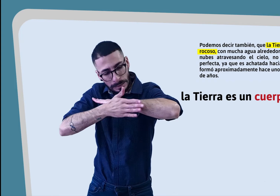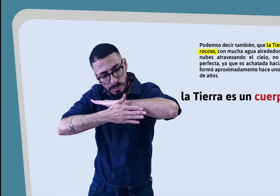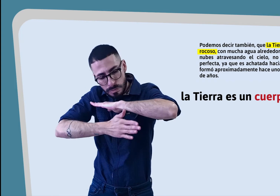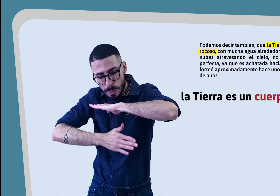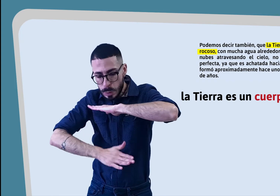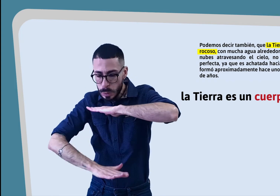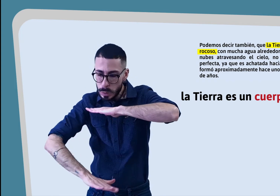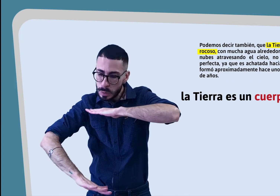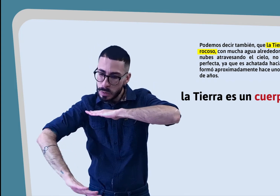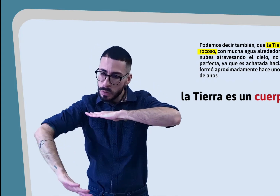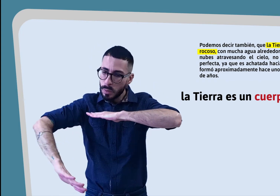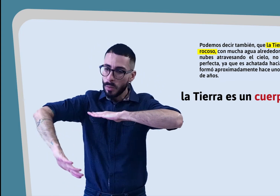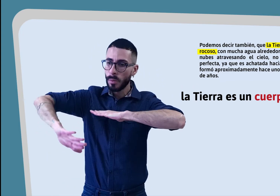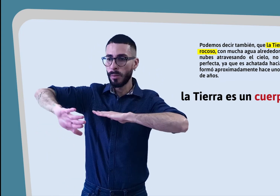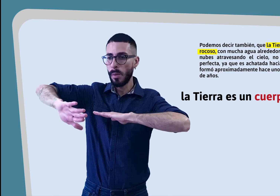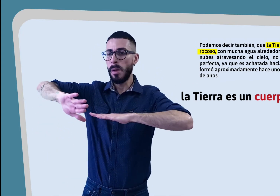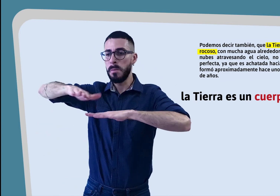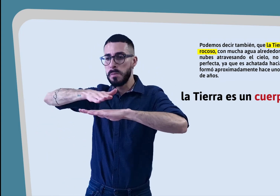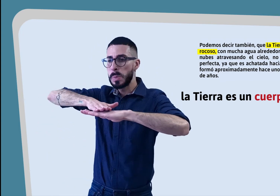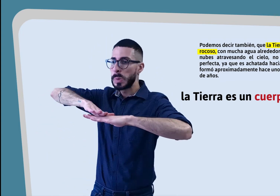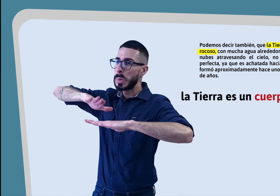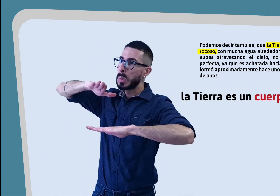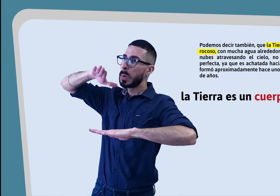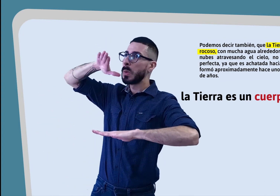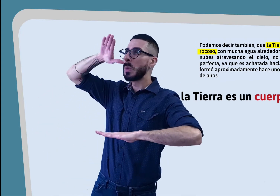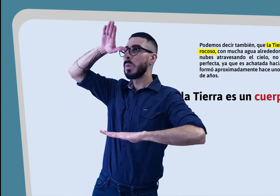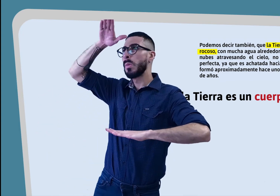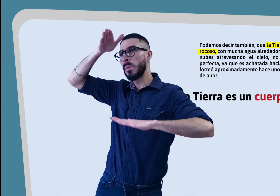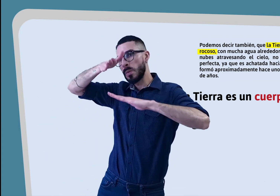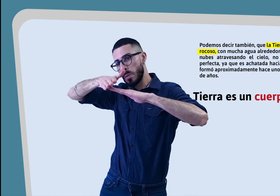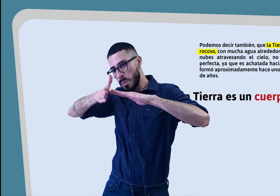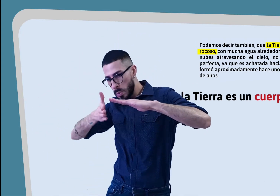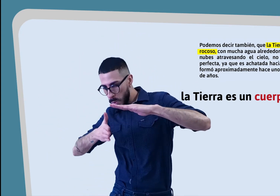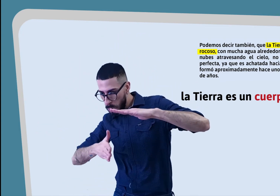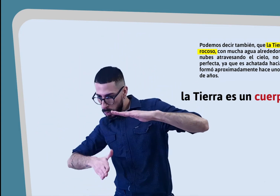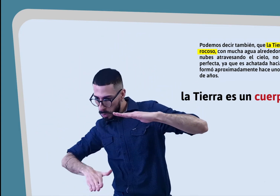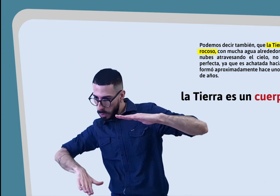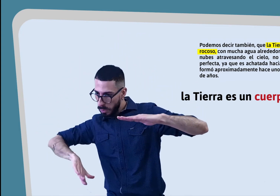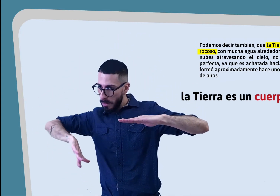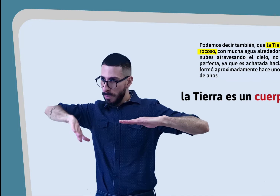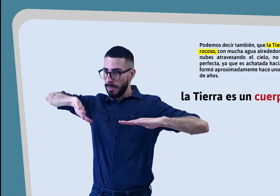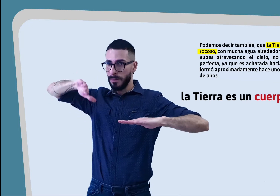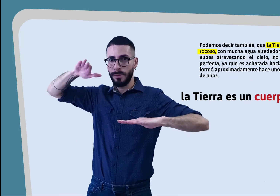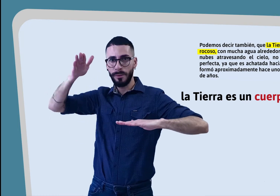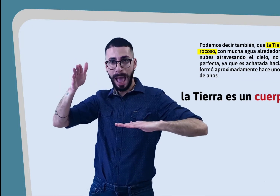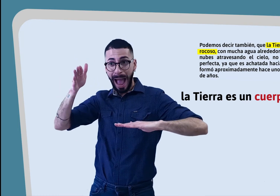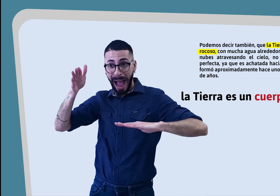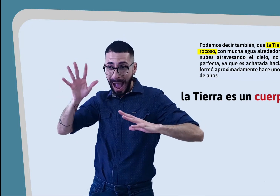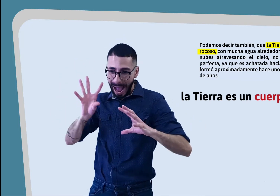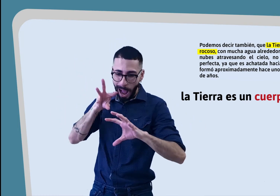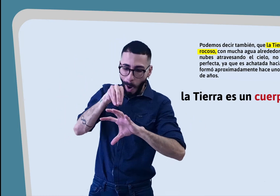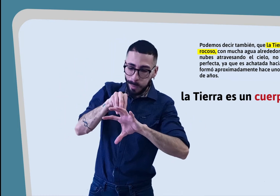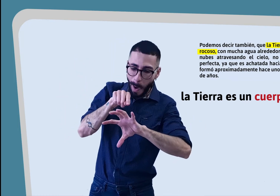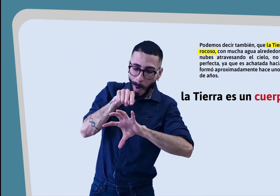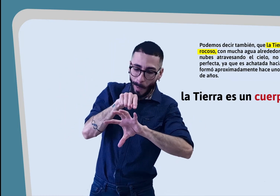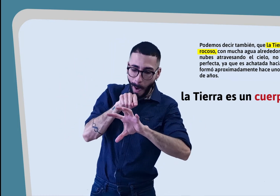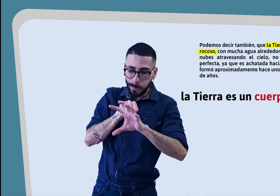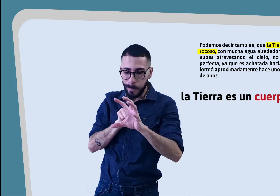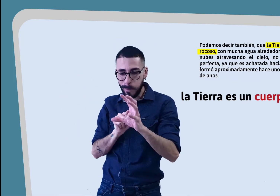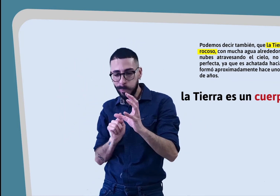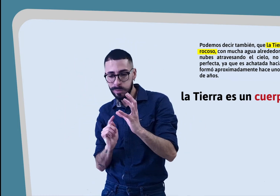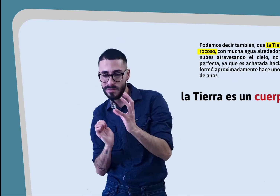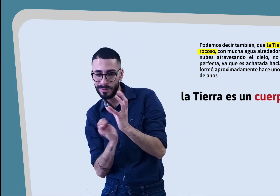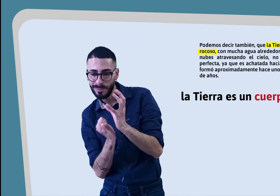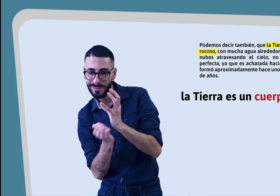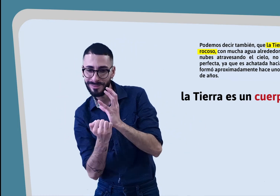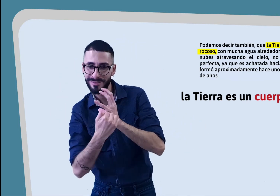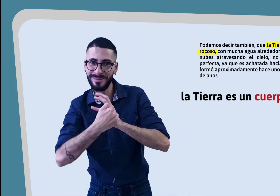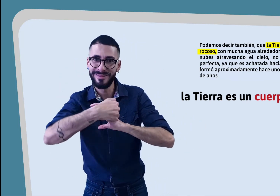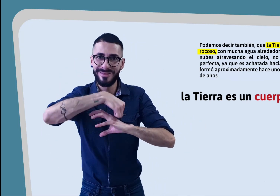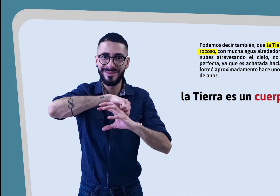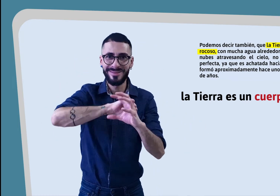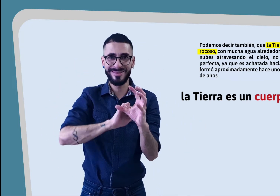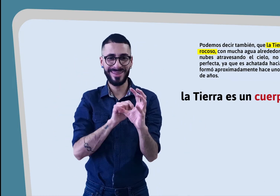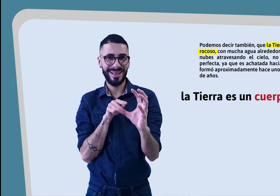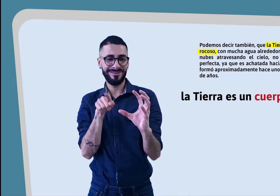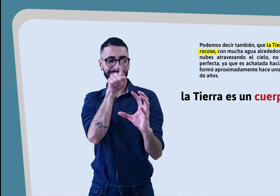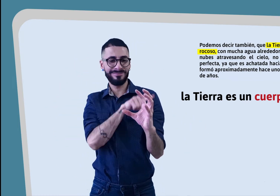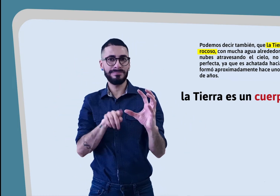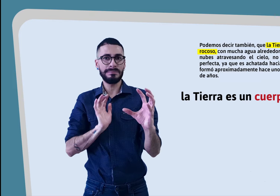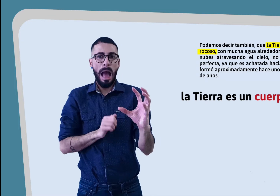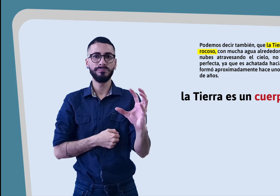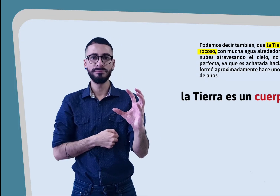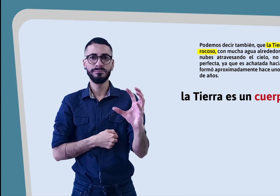Entonces, son las superficies rocosas de las montañas como del fondo del mar.